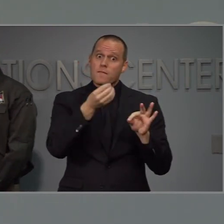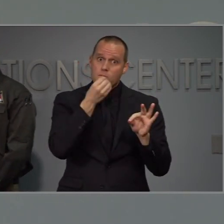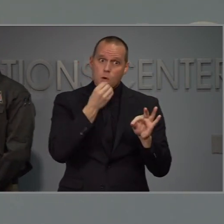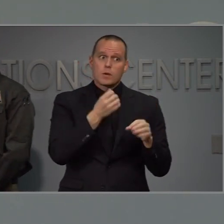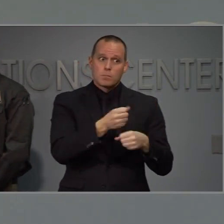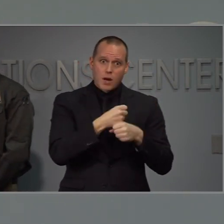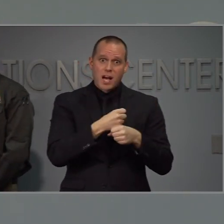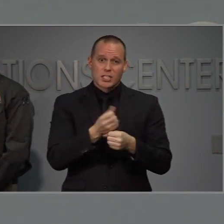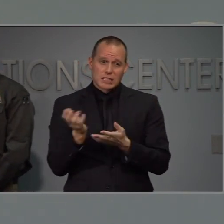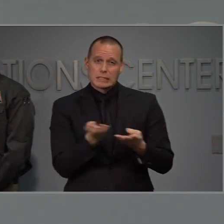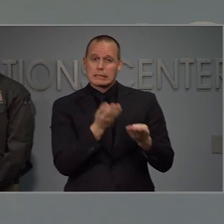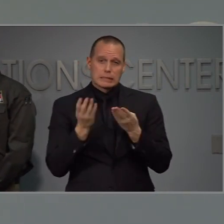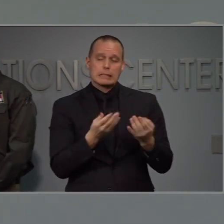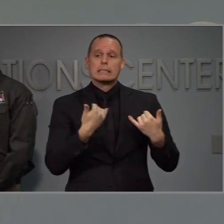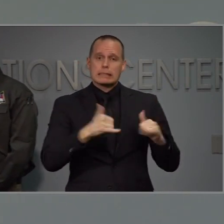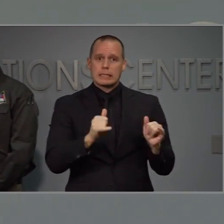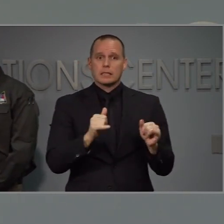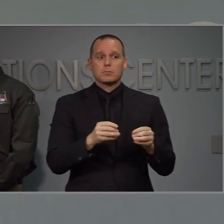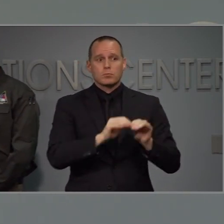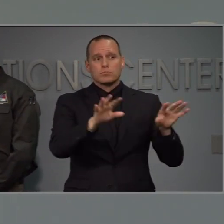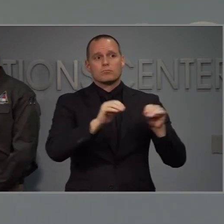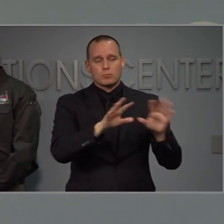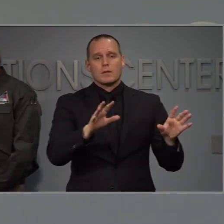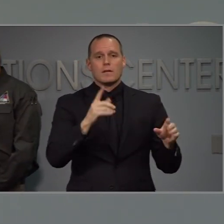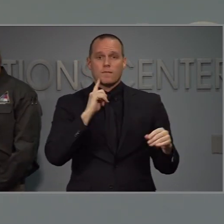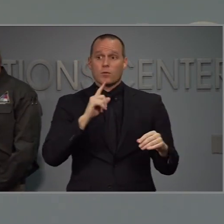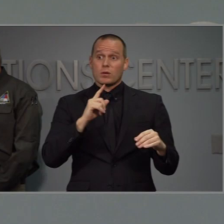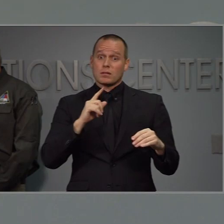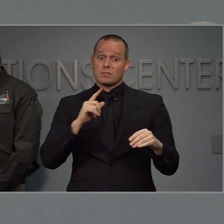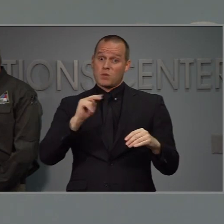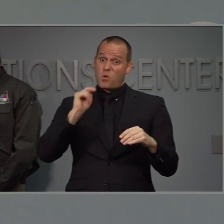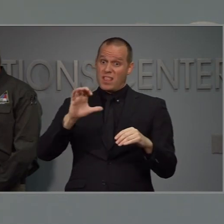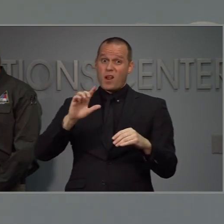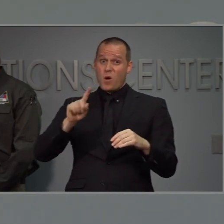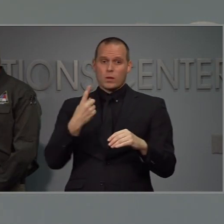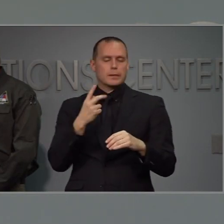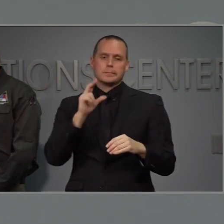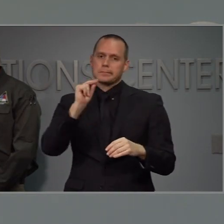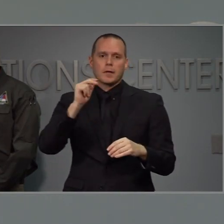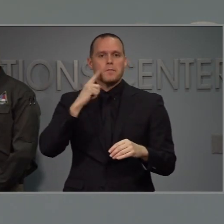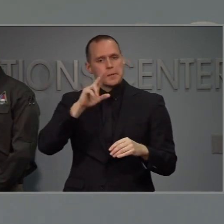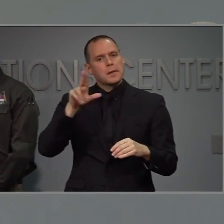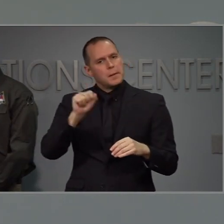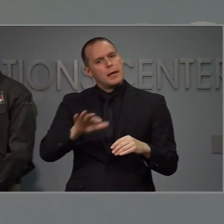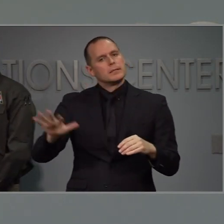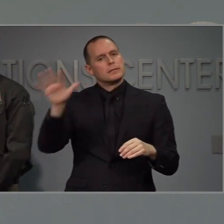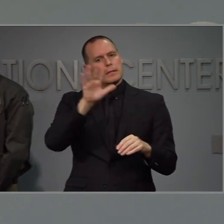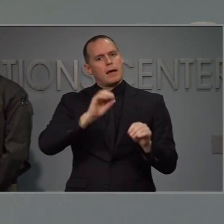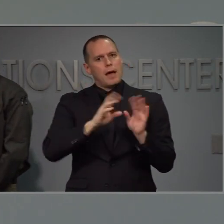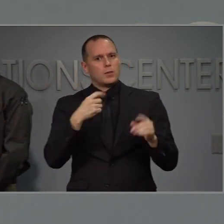del Departamento de Agricultura, para de la comida que está pronuncien donó una más para Carolina del Norte.